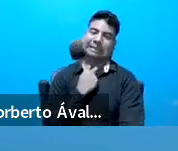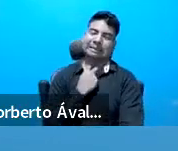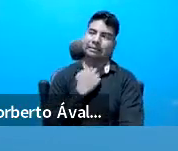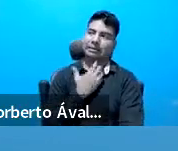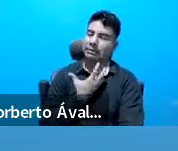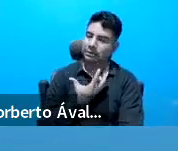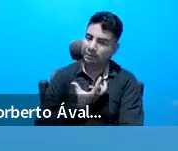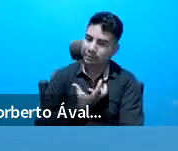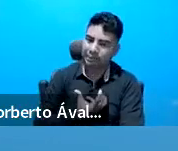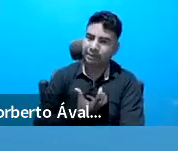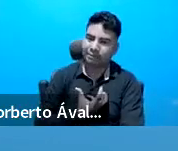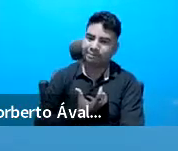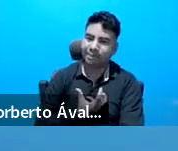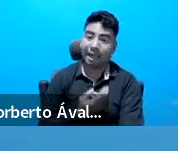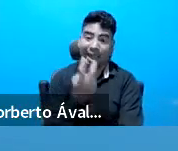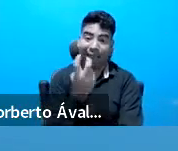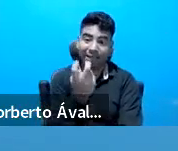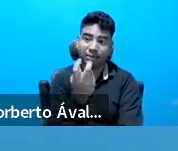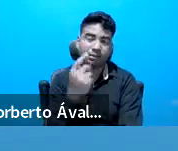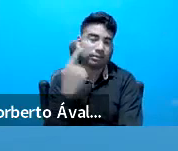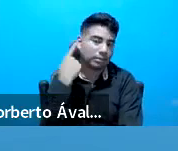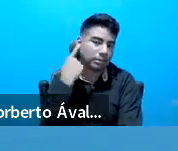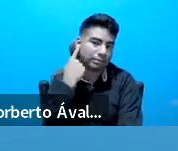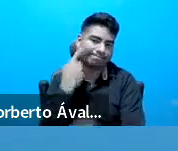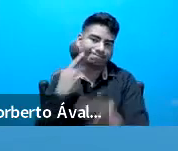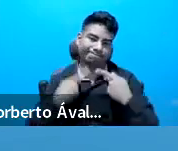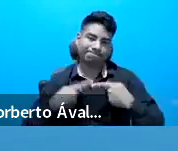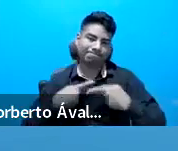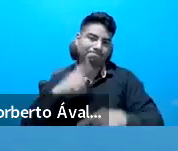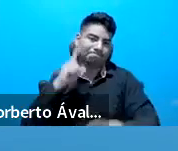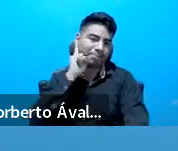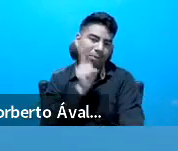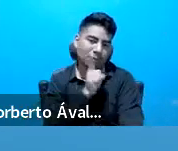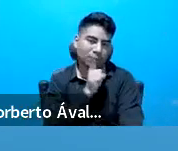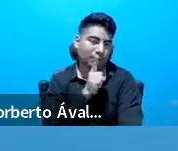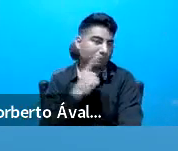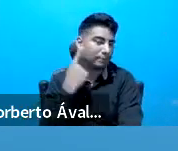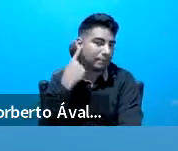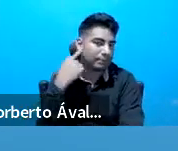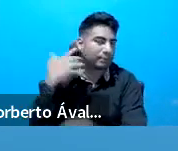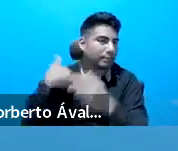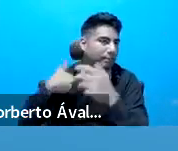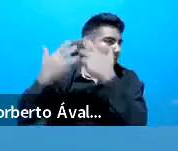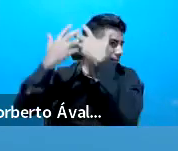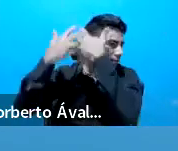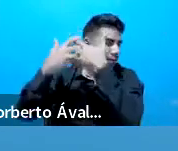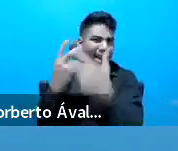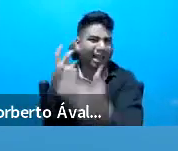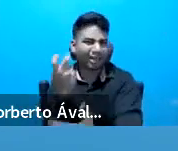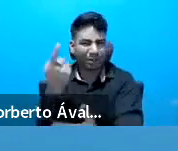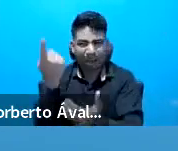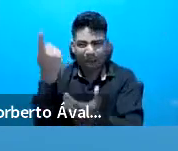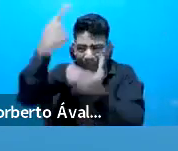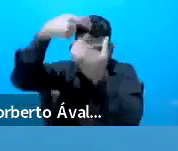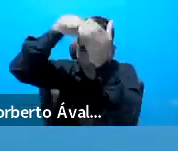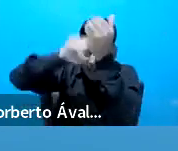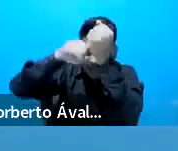que que hacemos a través del oído oído, pues se las oído, pues se las pierden las personas sordas, pero no personas sordas, pero no sabemos que tanto tanto influya